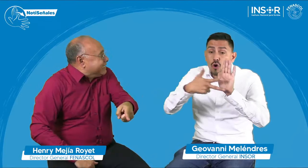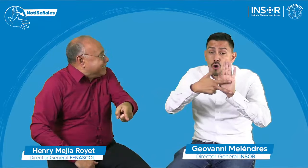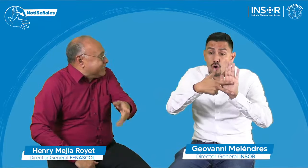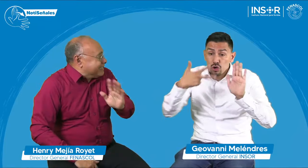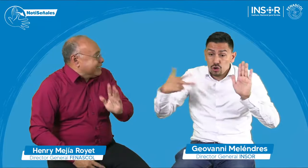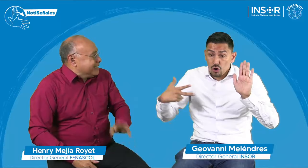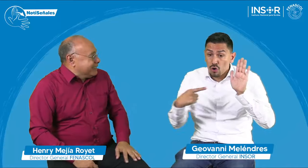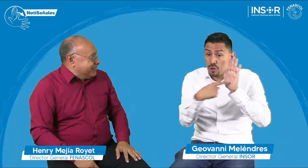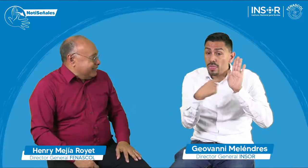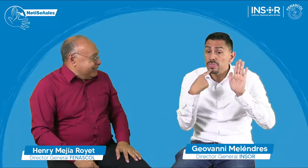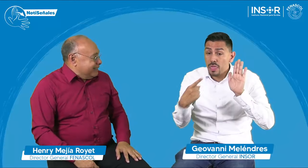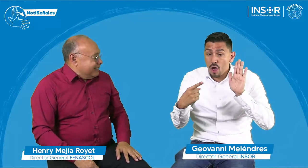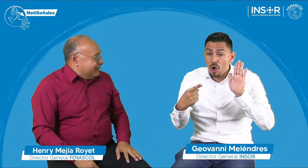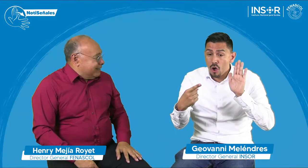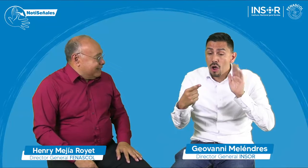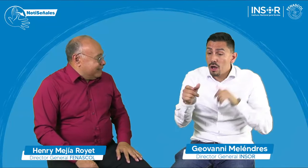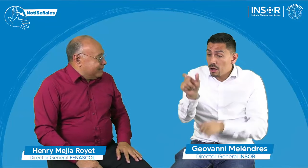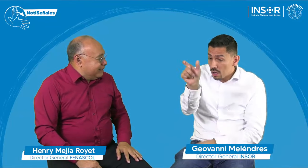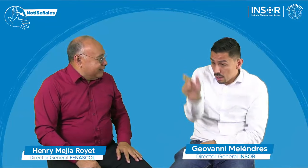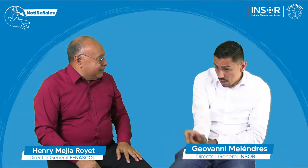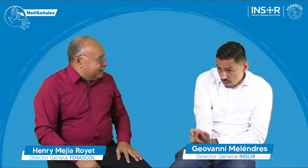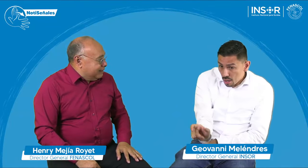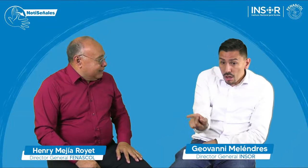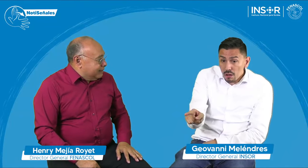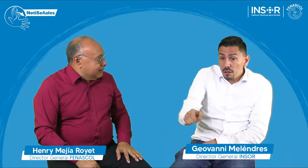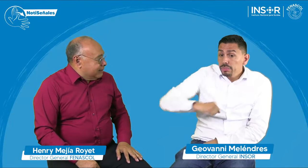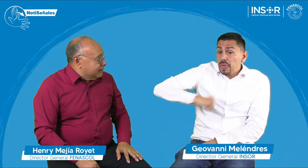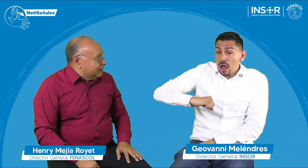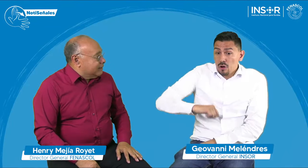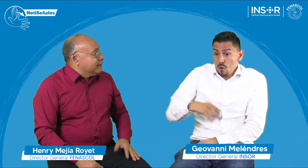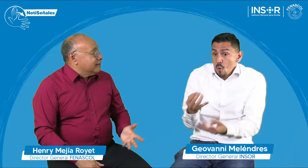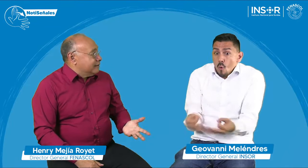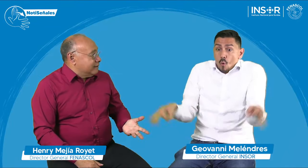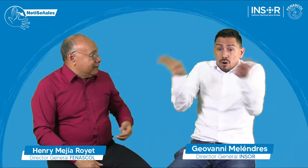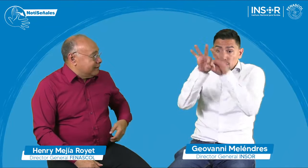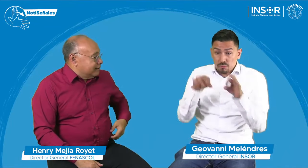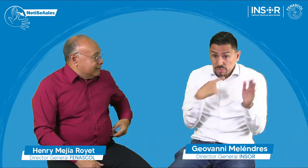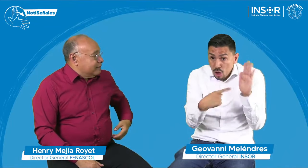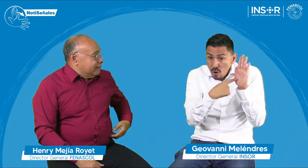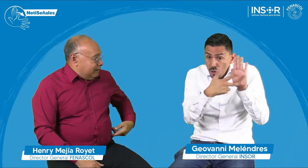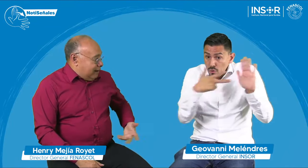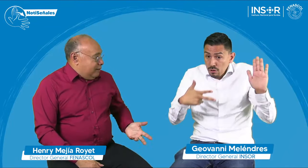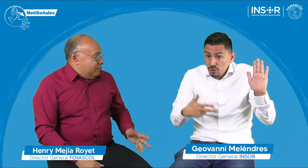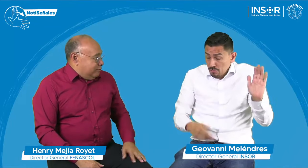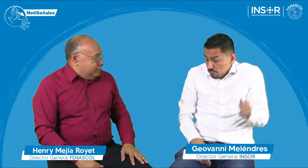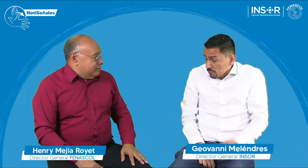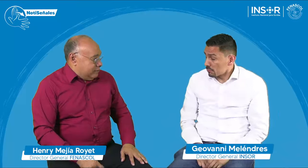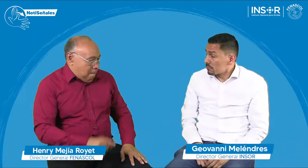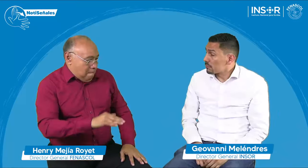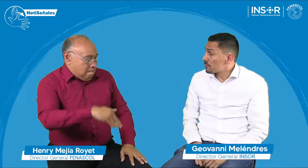poder pero claro tiene el poder